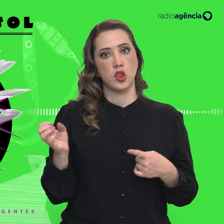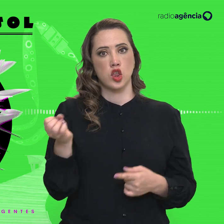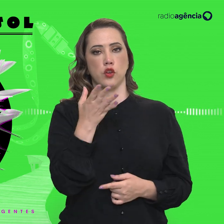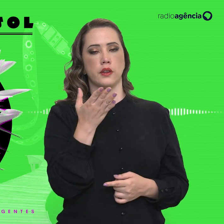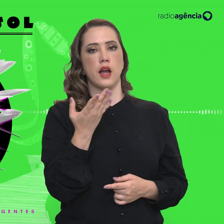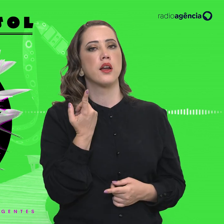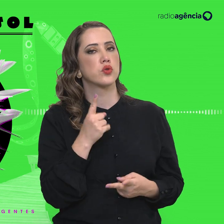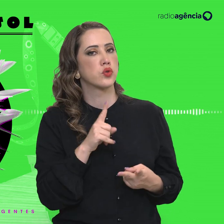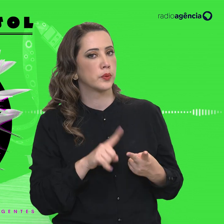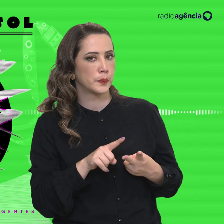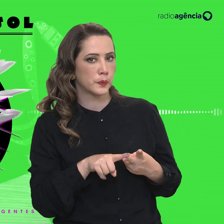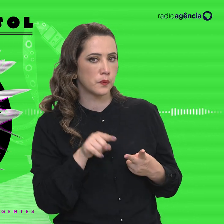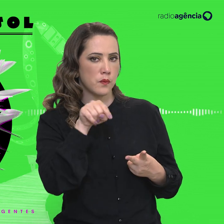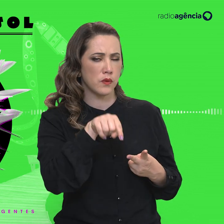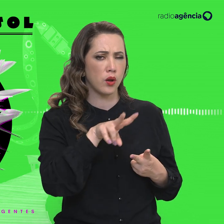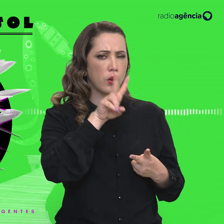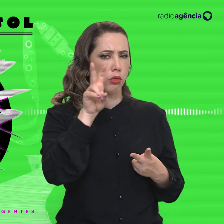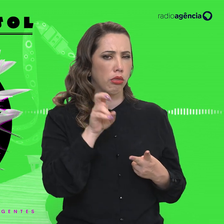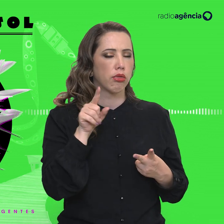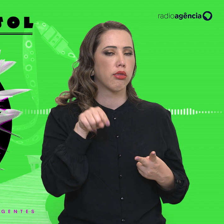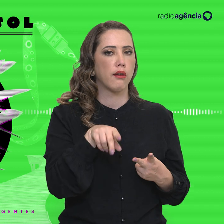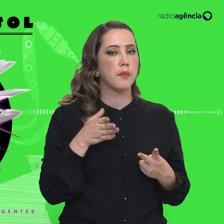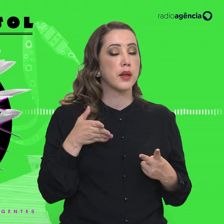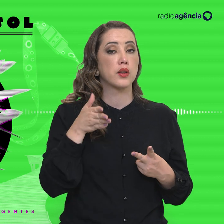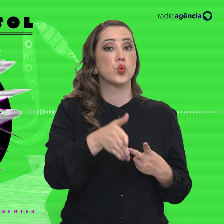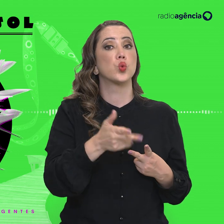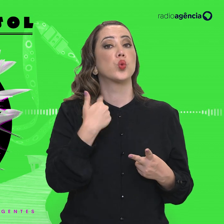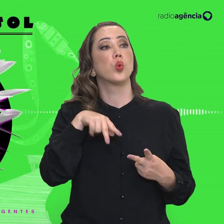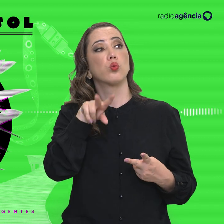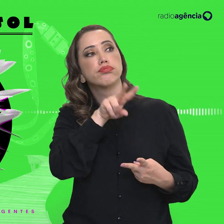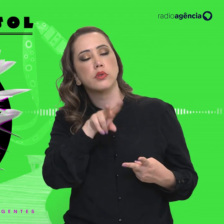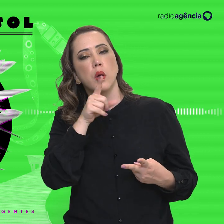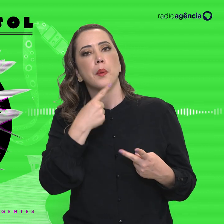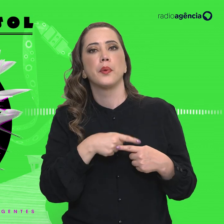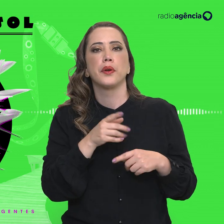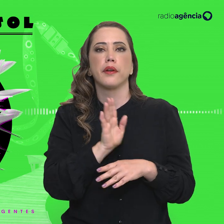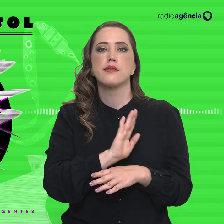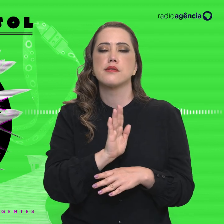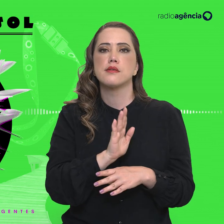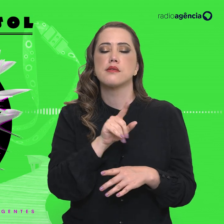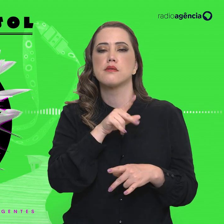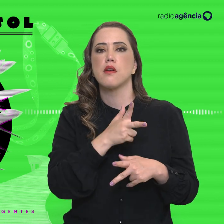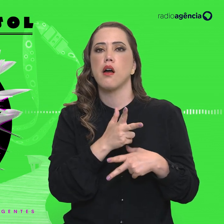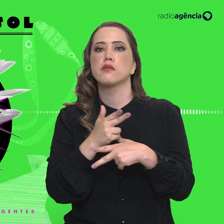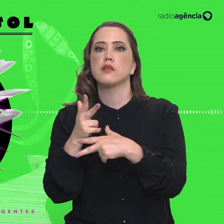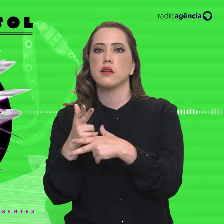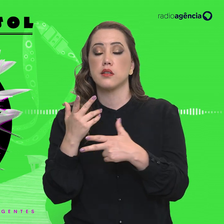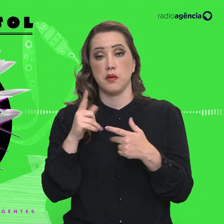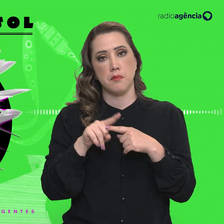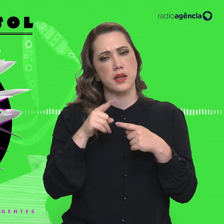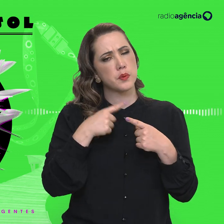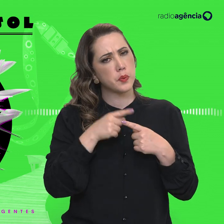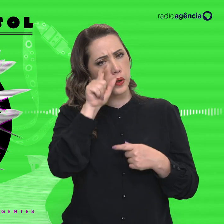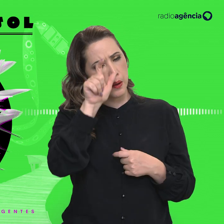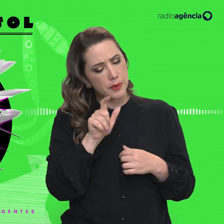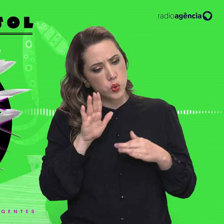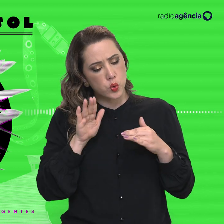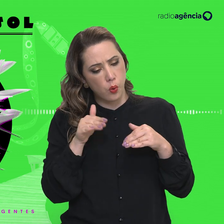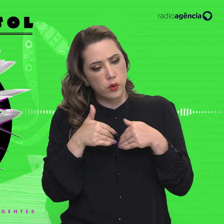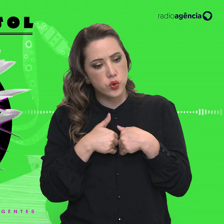Outra camada é o fato do assunto ter entrado no radar por causa da série. Mas por quê um autista ser dublador gerou tanta repercussão?